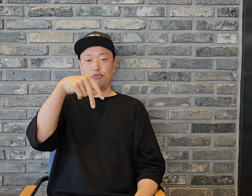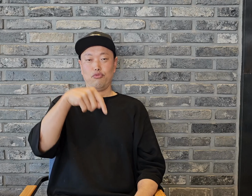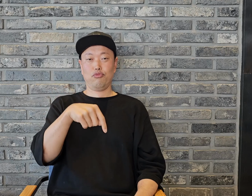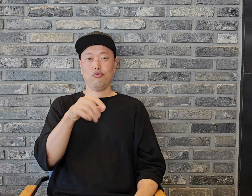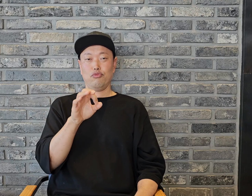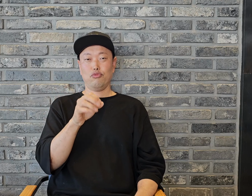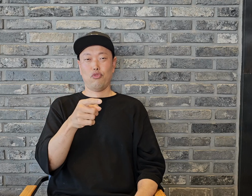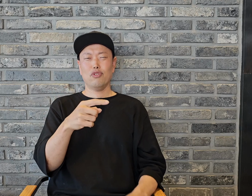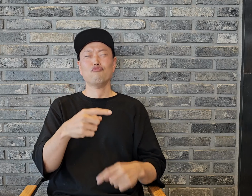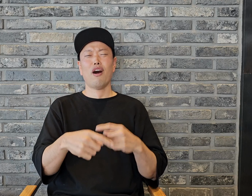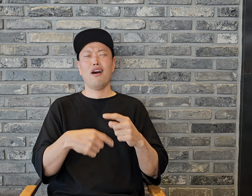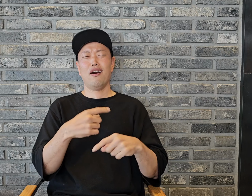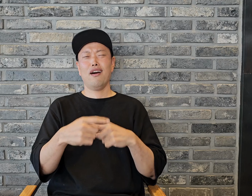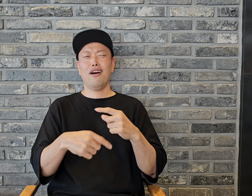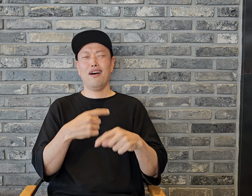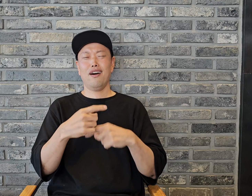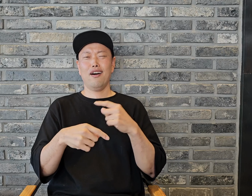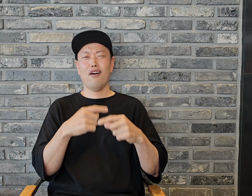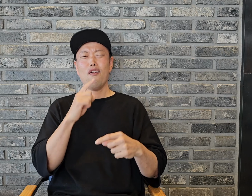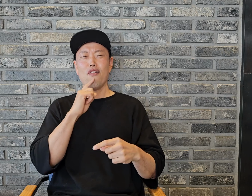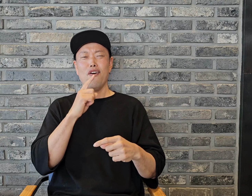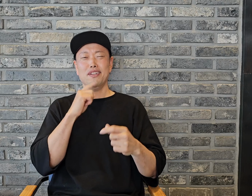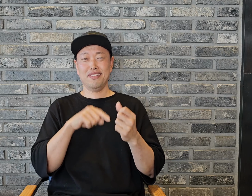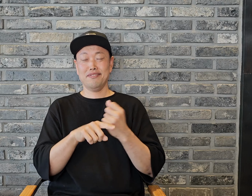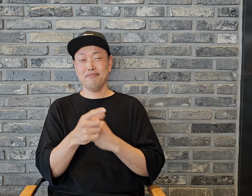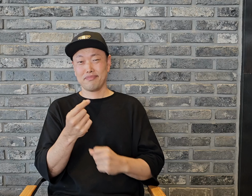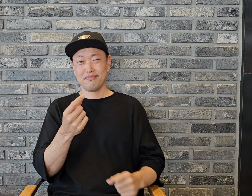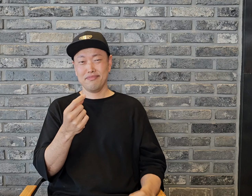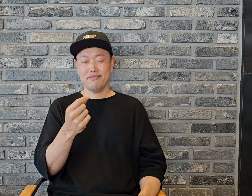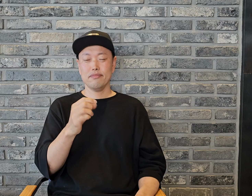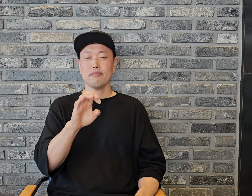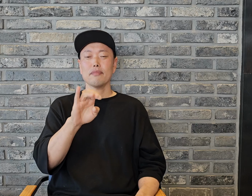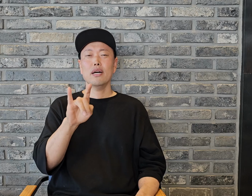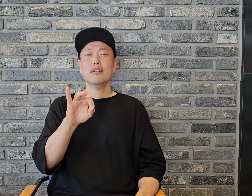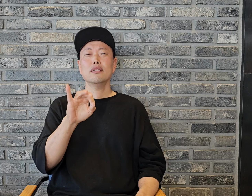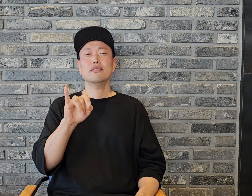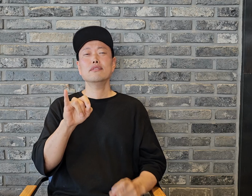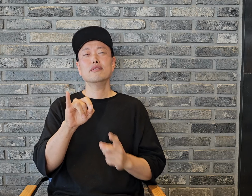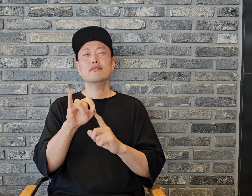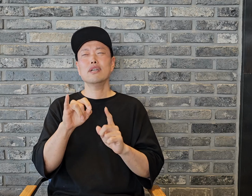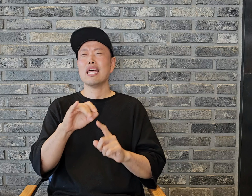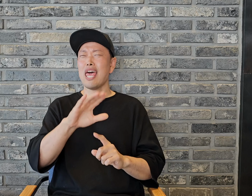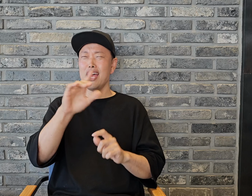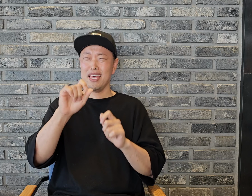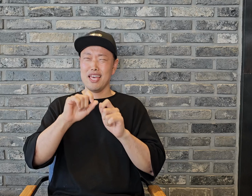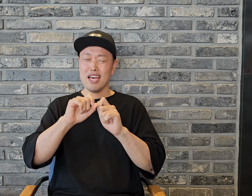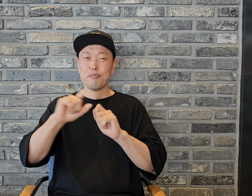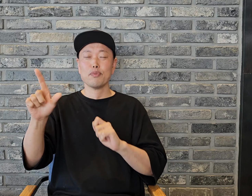Usted sabe que la 'lengua de signos' en la parte superior del lenguaje de signos significa lenguaje. Cuando piensas en 'paeng-i',